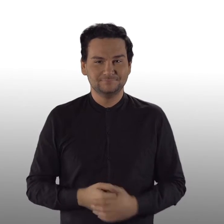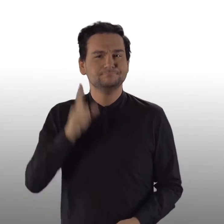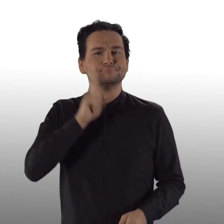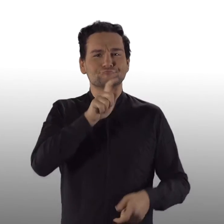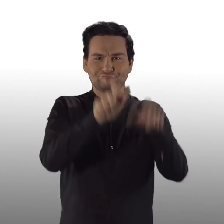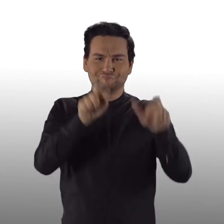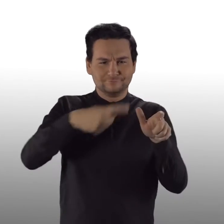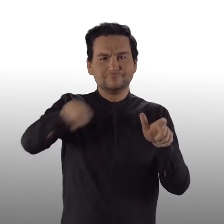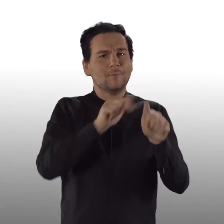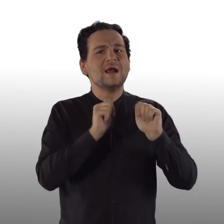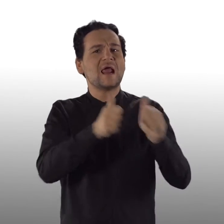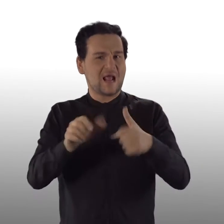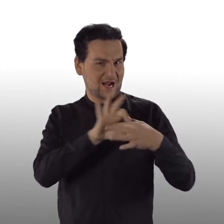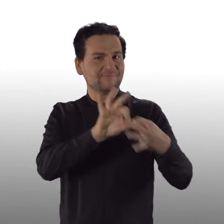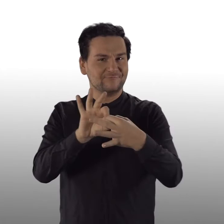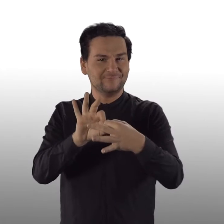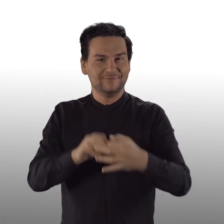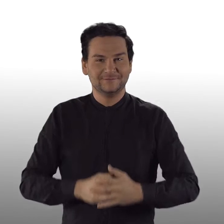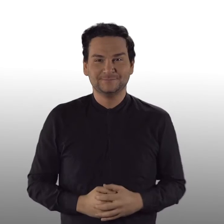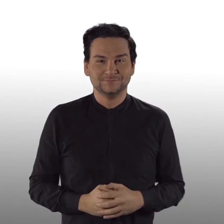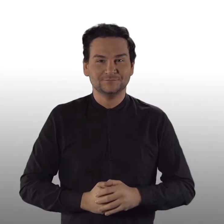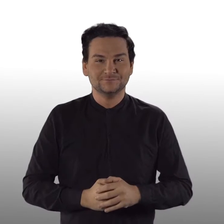Hilfe für Gehörlose